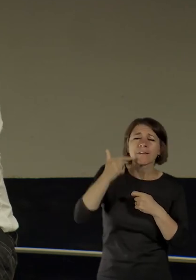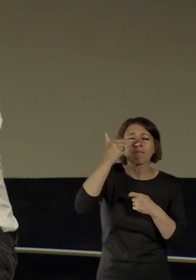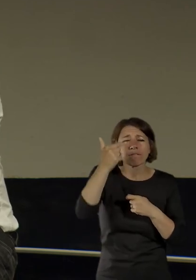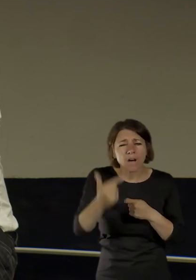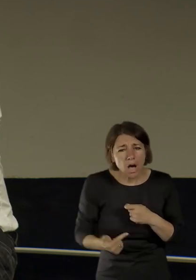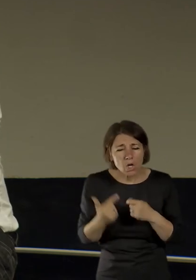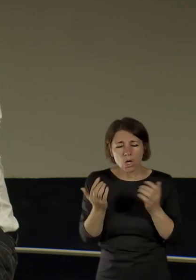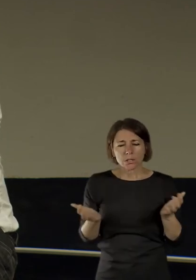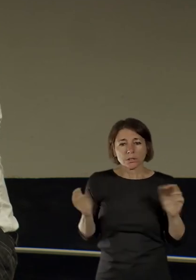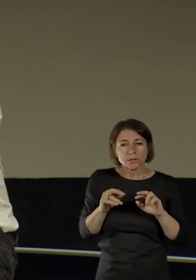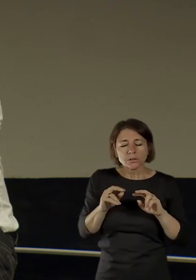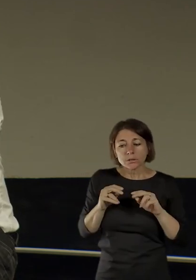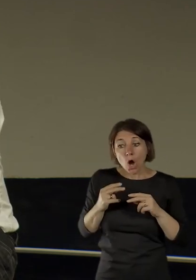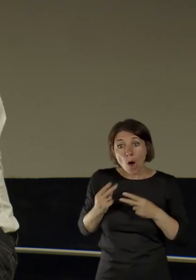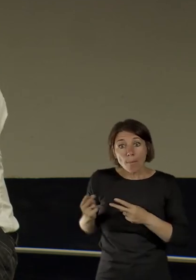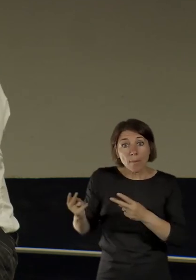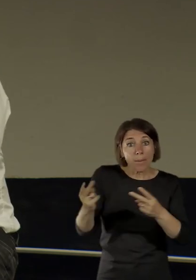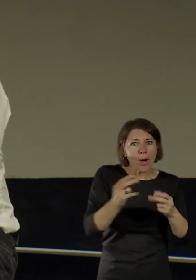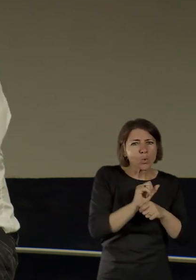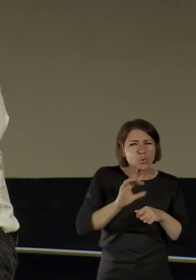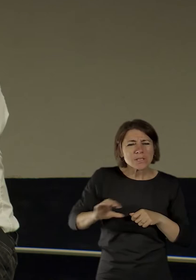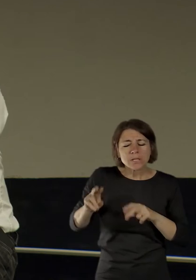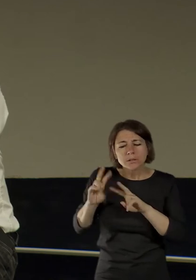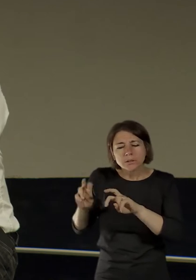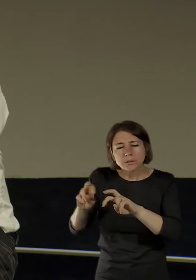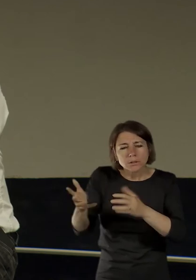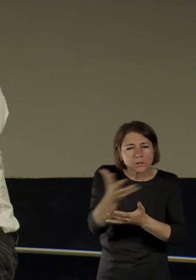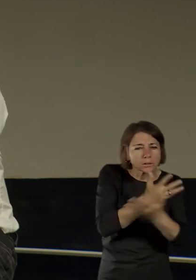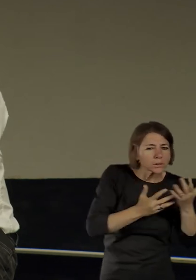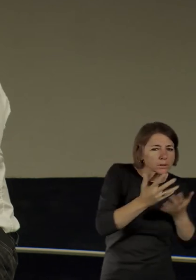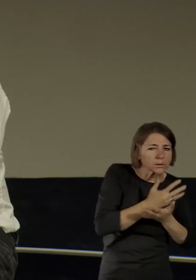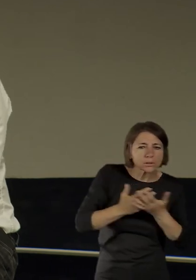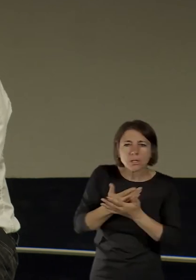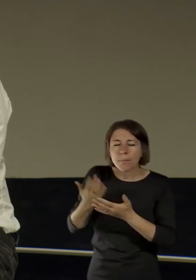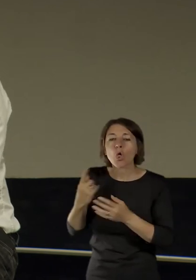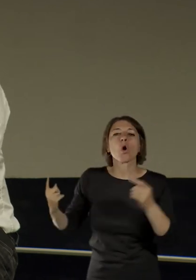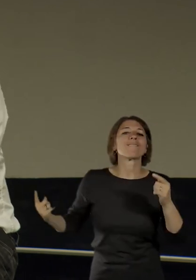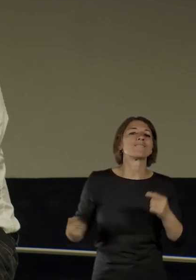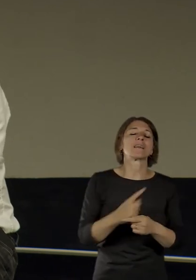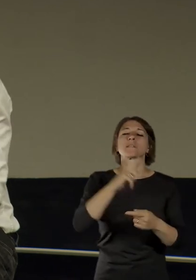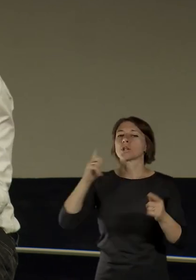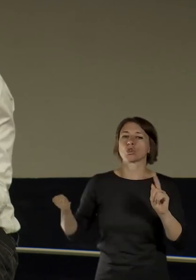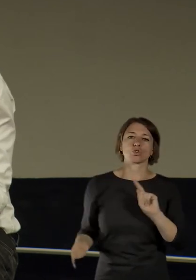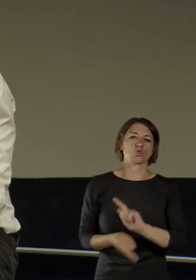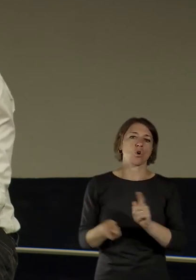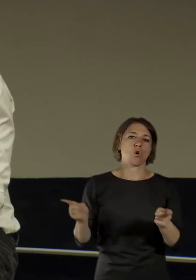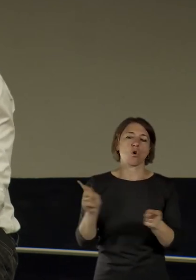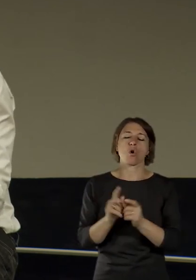A udělali jsme dohodu, která vlastně respektovala ten právní stav v tom území.